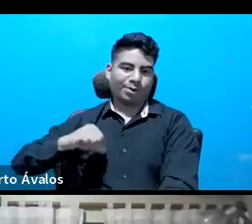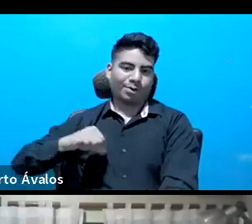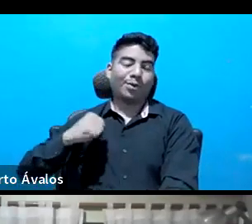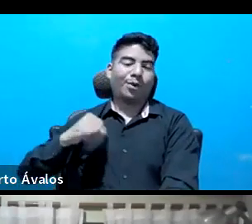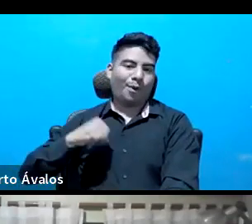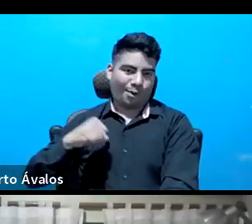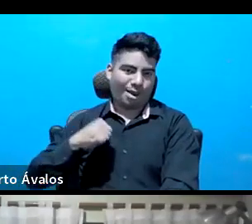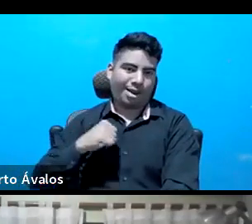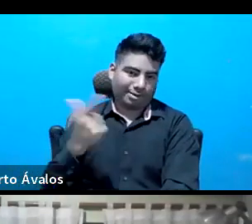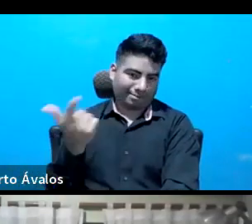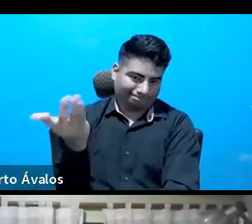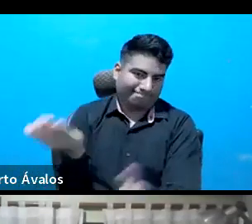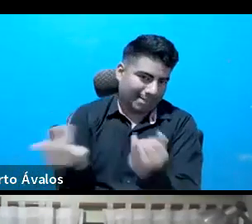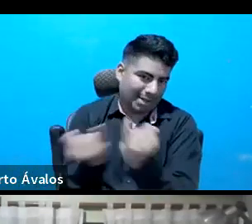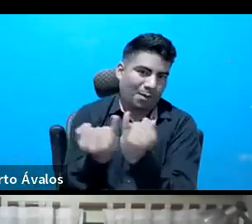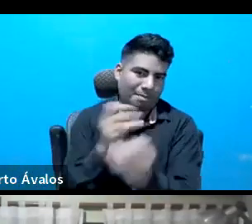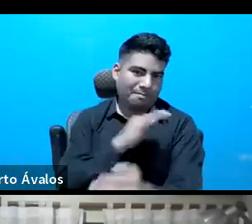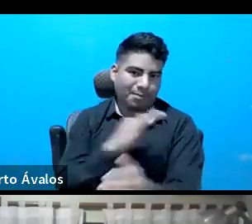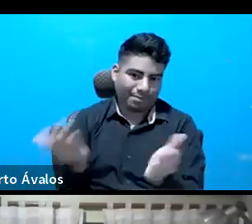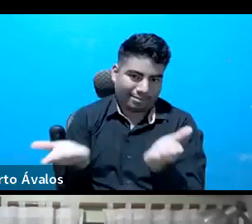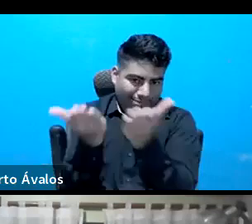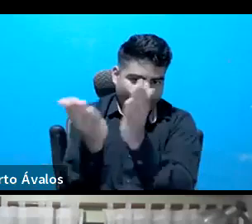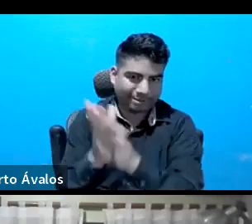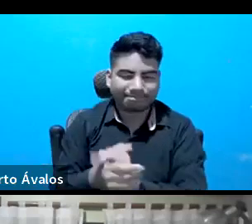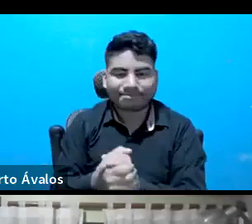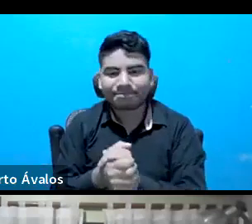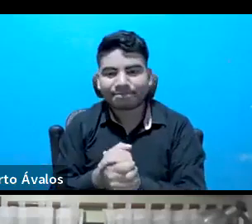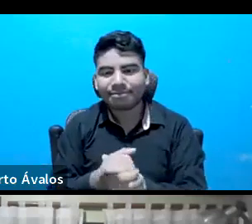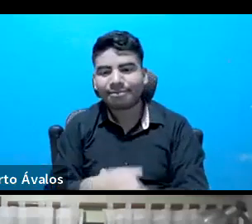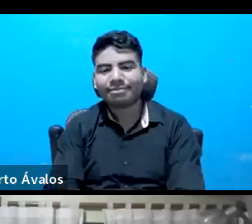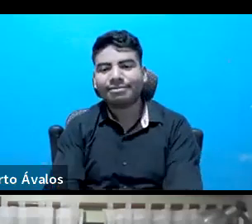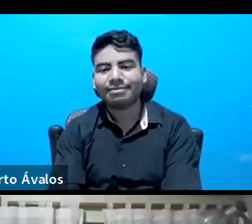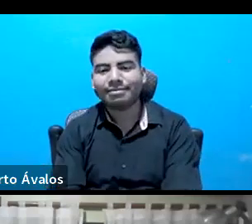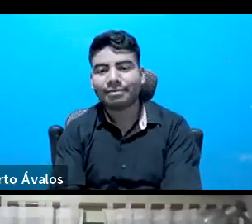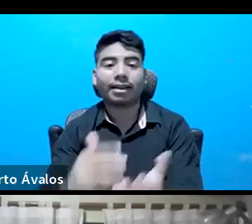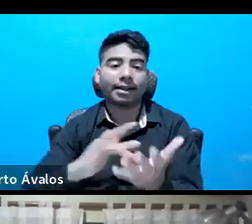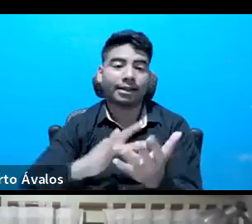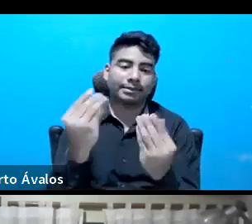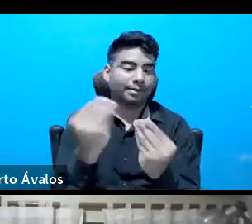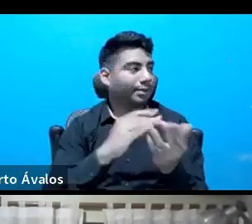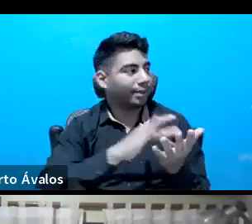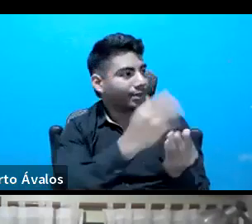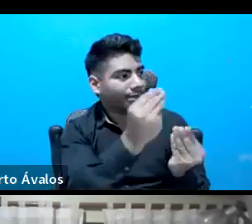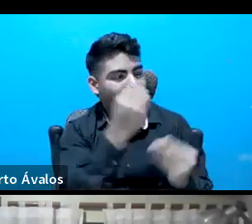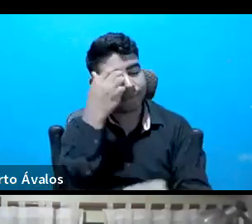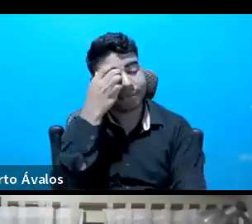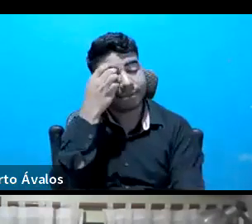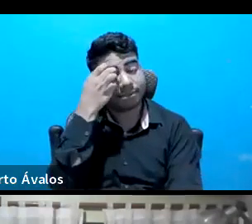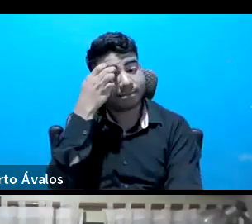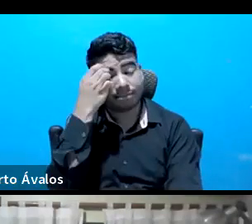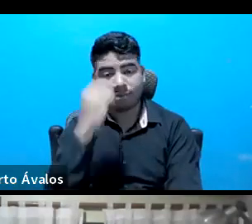E igual con ellos.